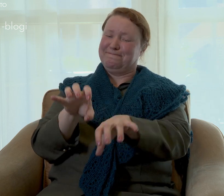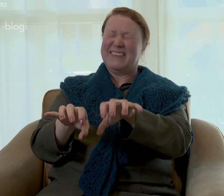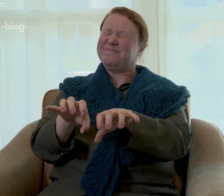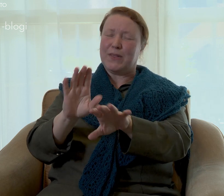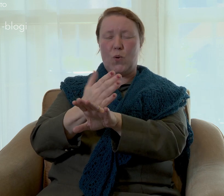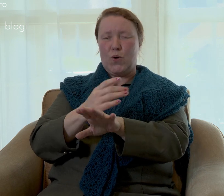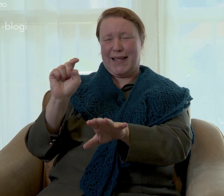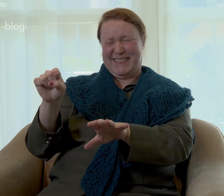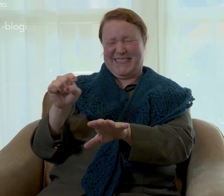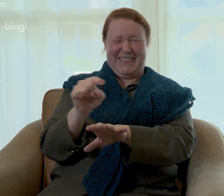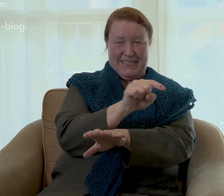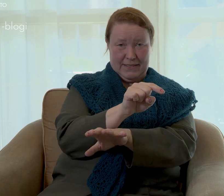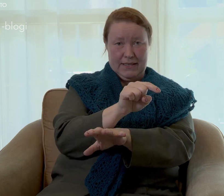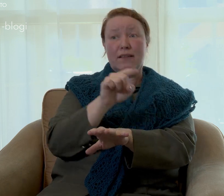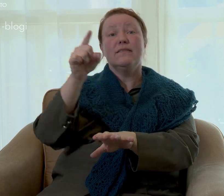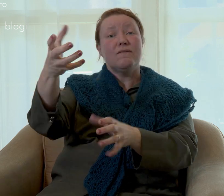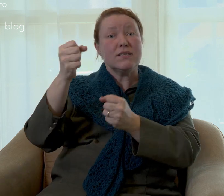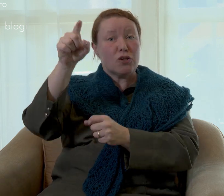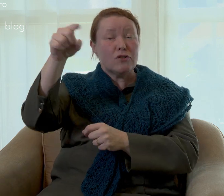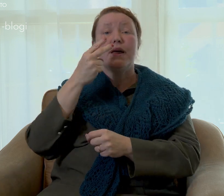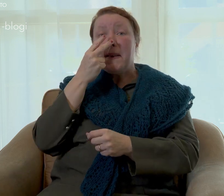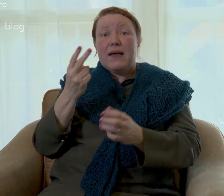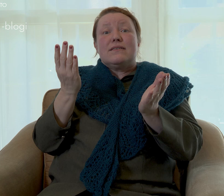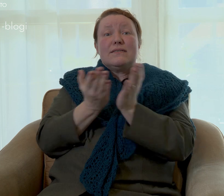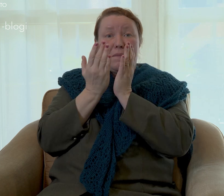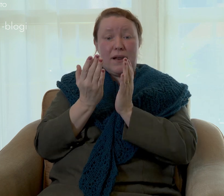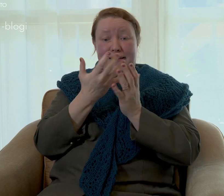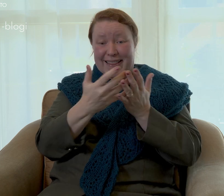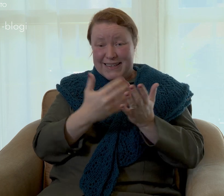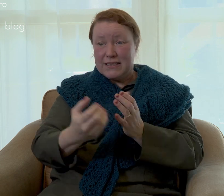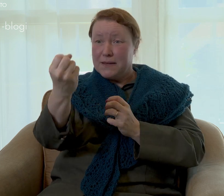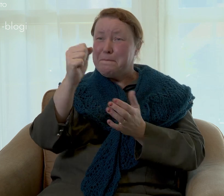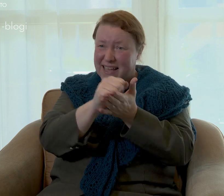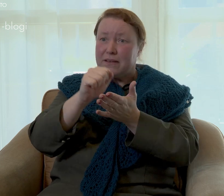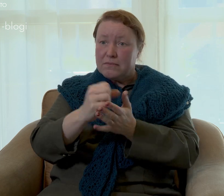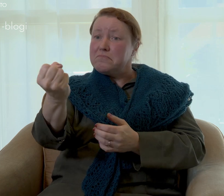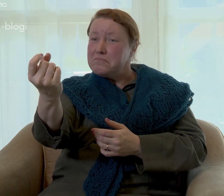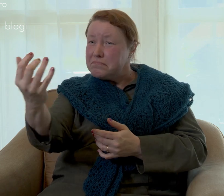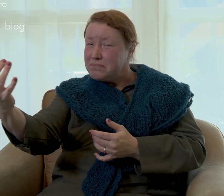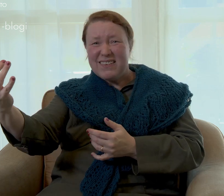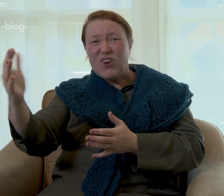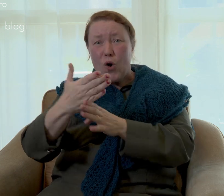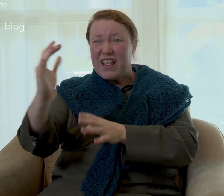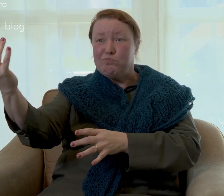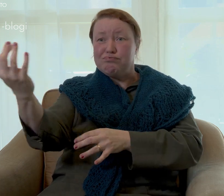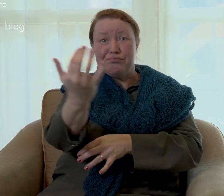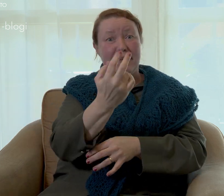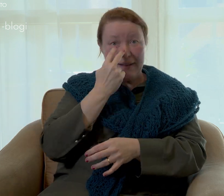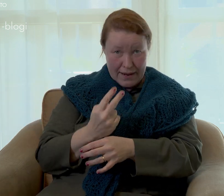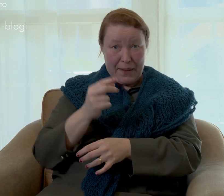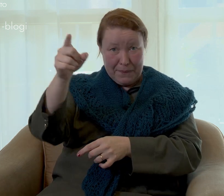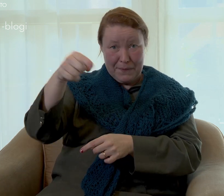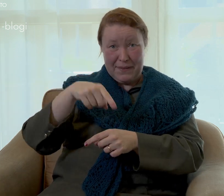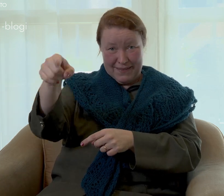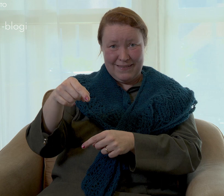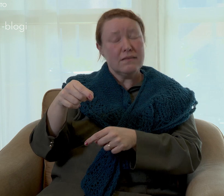ja korjaukset näkyivät vastaanottajan ruudulla kirjain kirjaimelta?